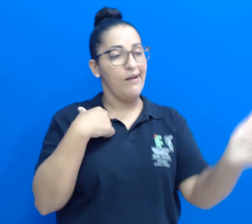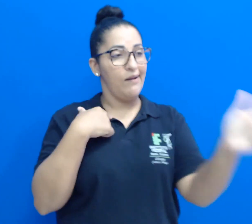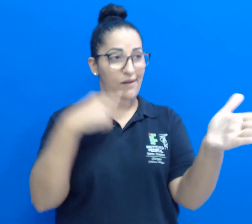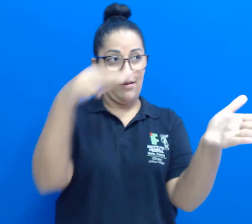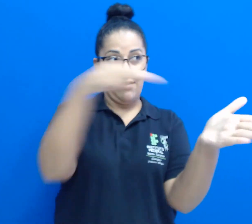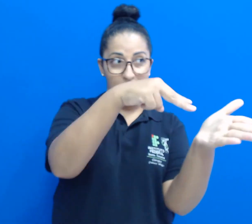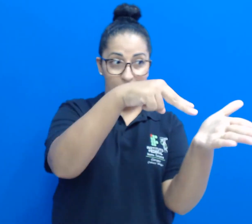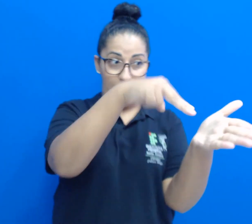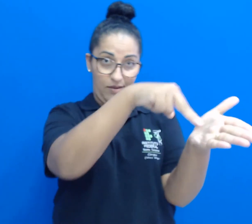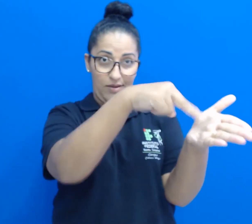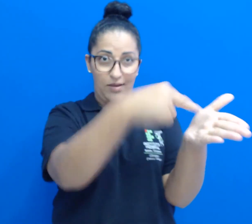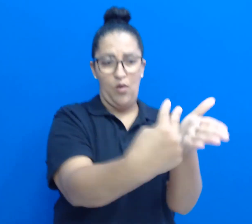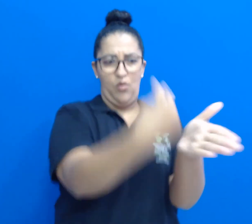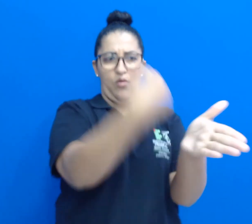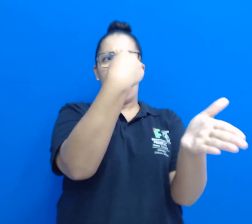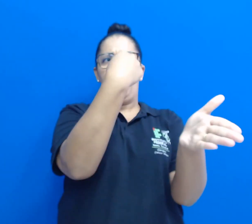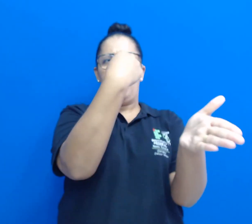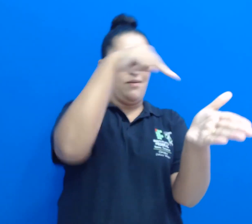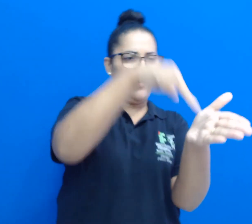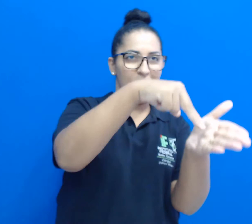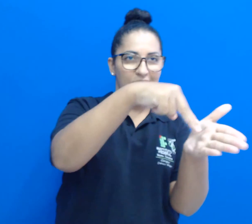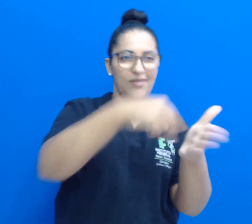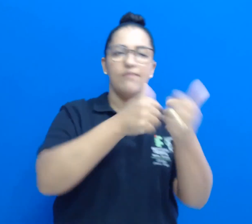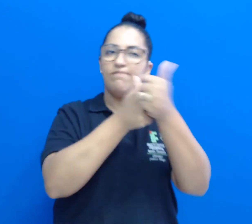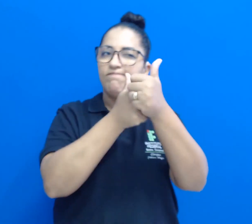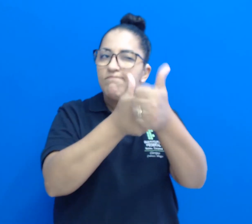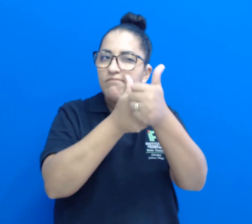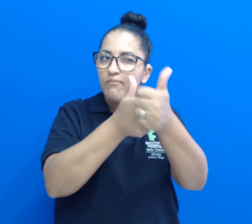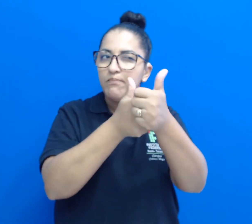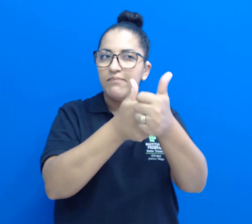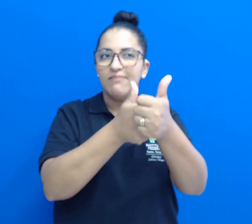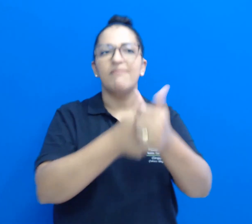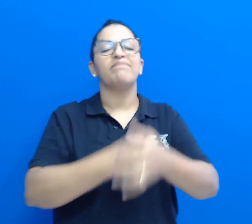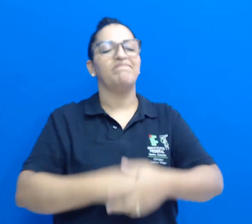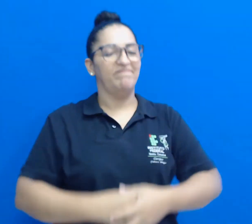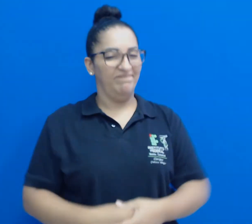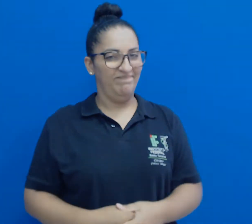se para você ou para o objeto, espere a pessoa surda olhar para você.